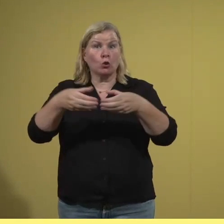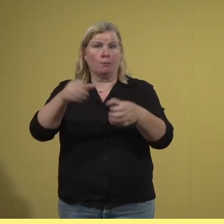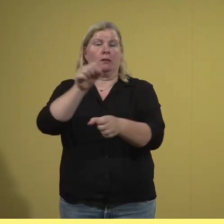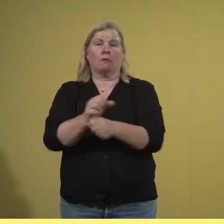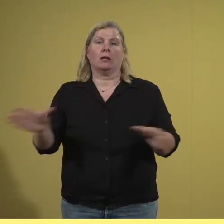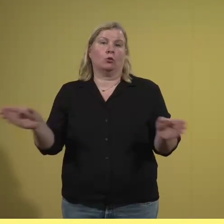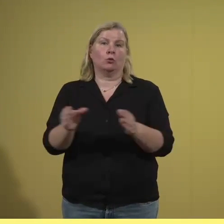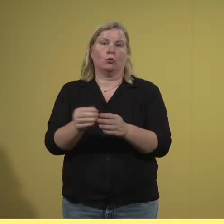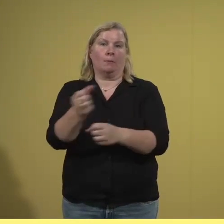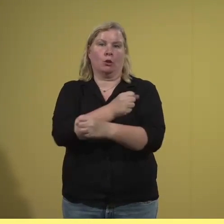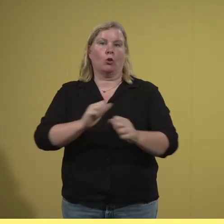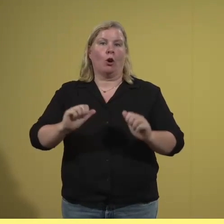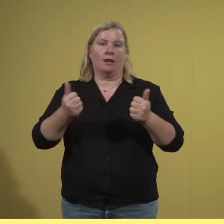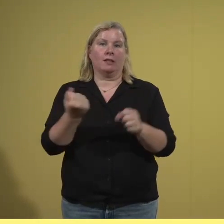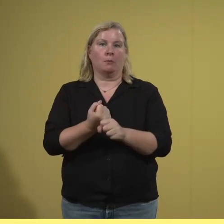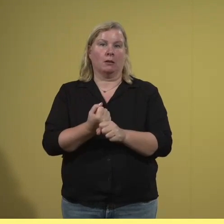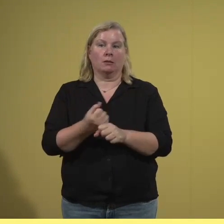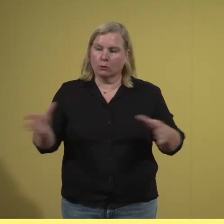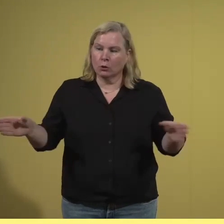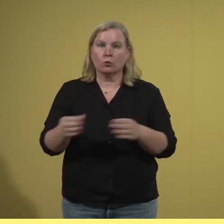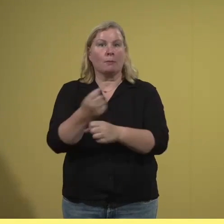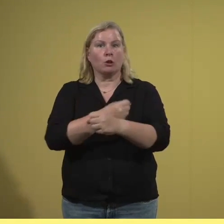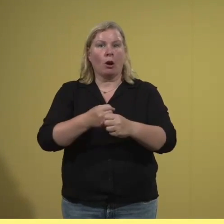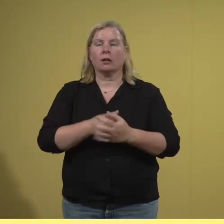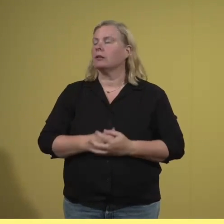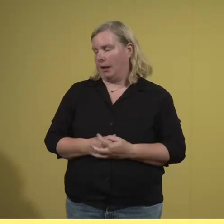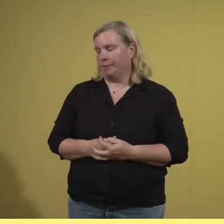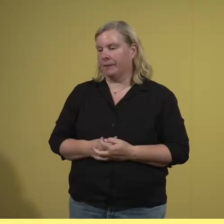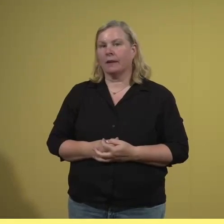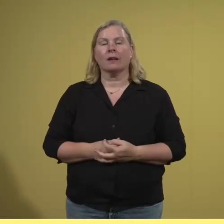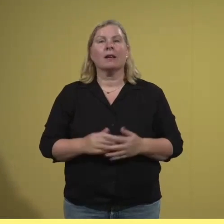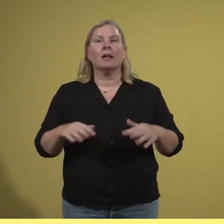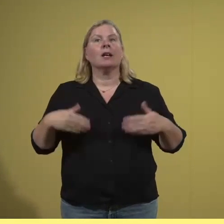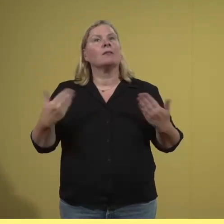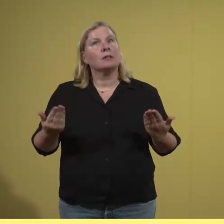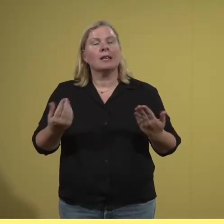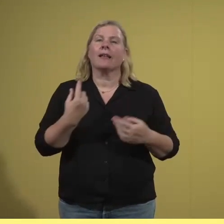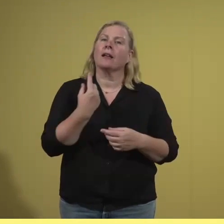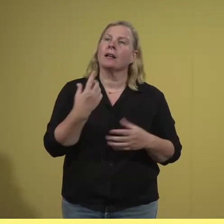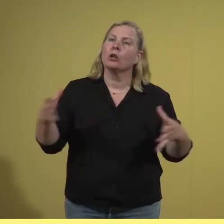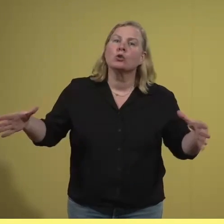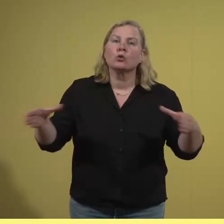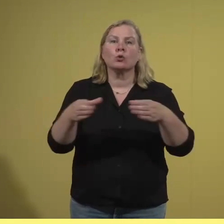könnten Wohngruppen auch Kochevents machen und miteinander kochen. Absolut. Also, man hat ja doch eine andere Beziehung zum Essen,